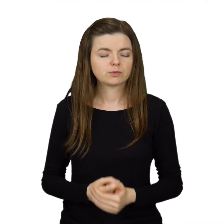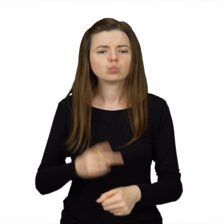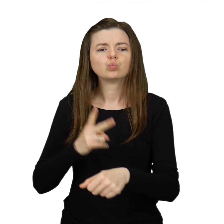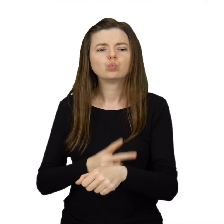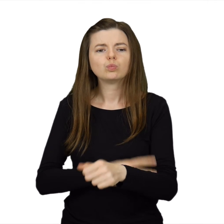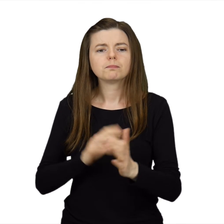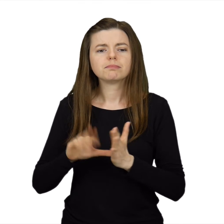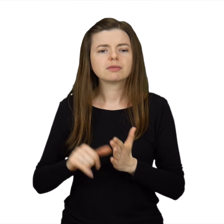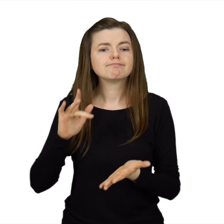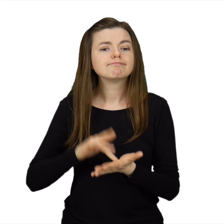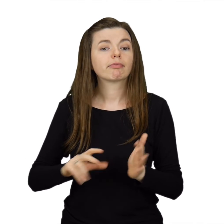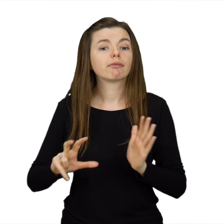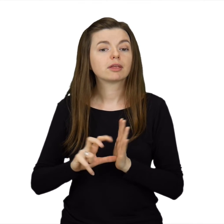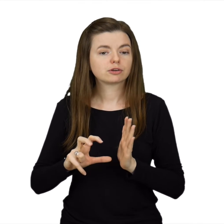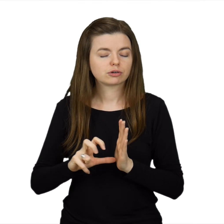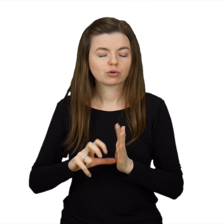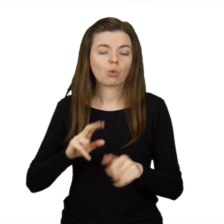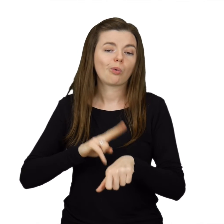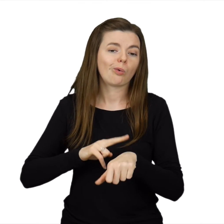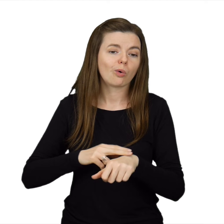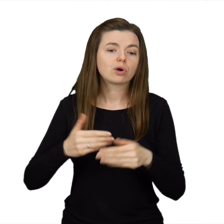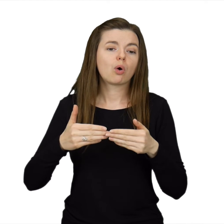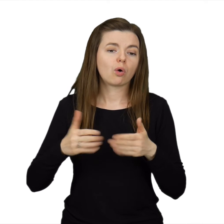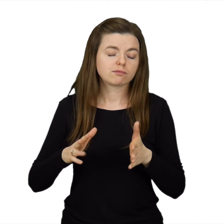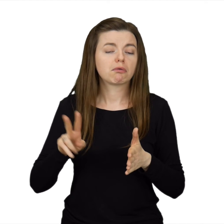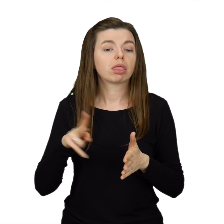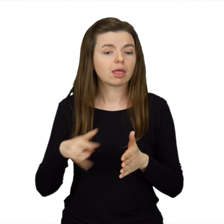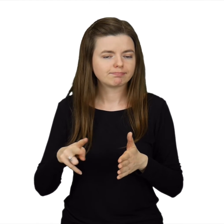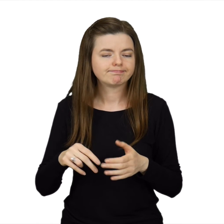Urząd Miejski w Giżycku jest otwarty w godzinach: